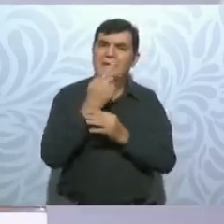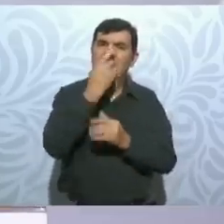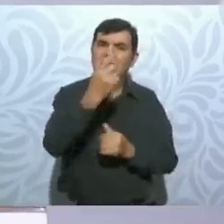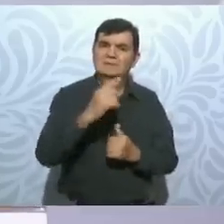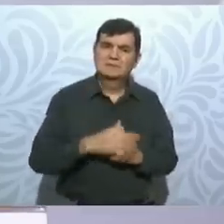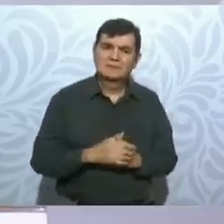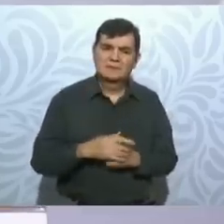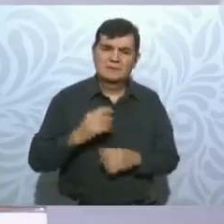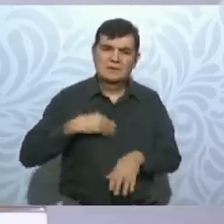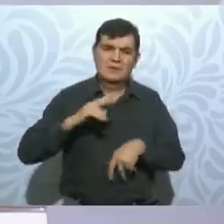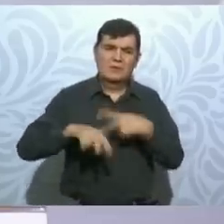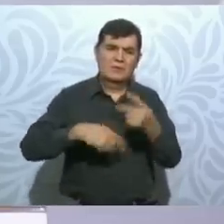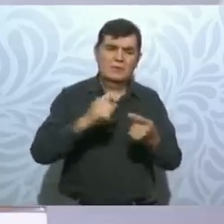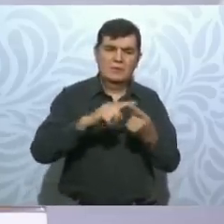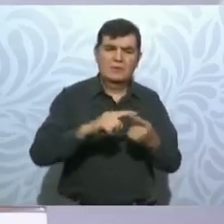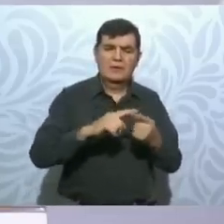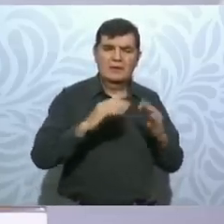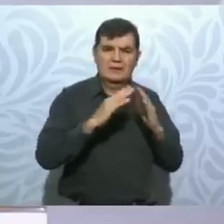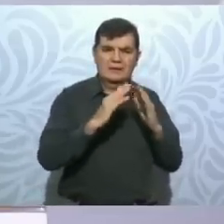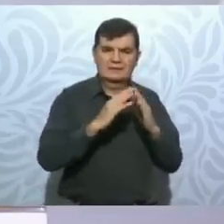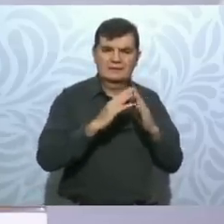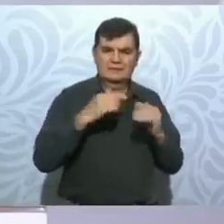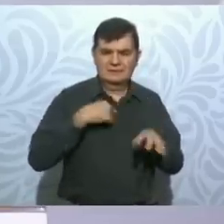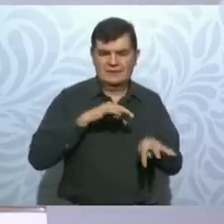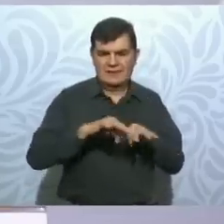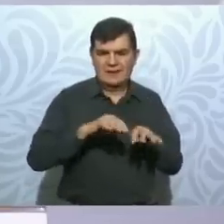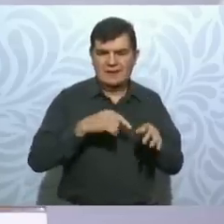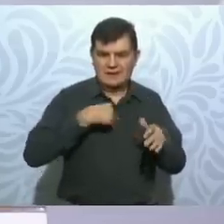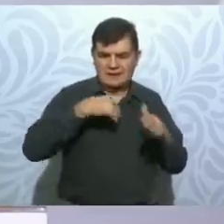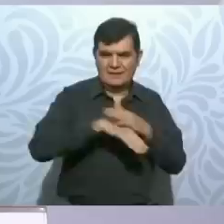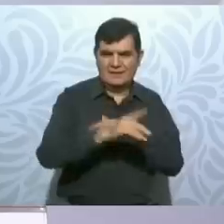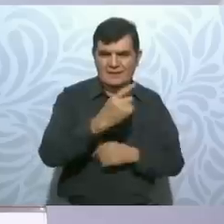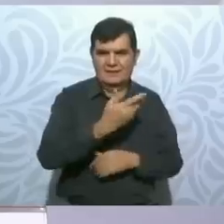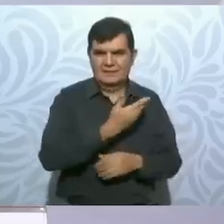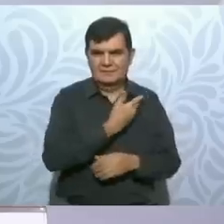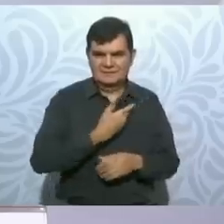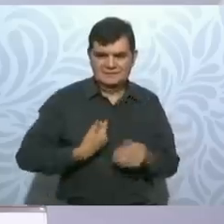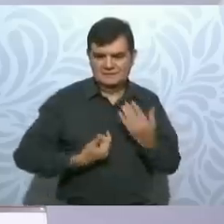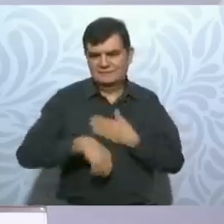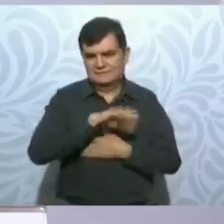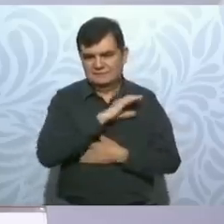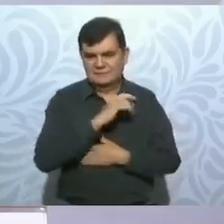un ama de casa a la a Palacio Nacional Y entonces le dije a mucho orgullo de